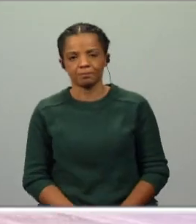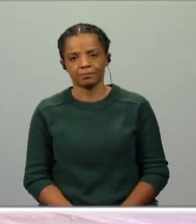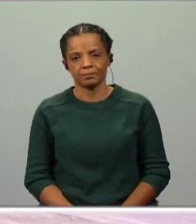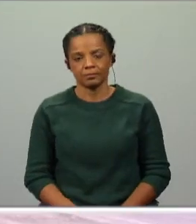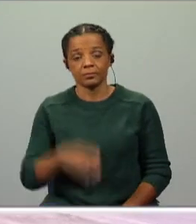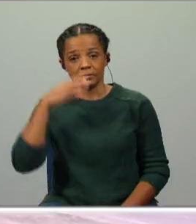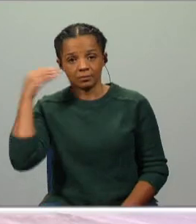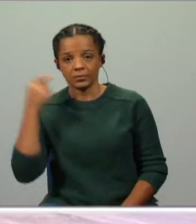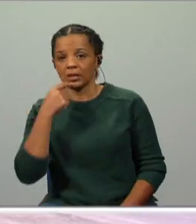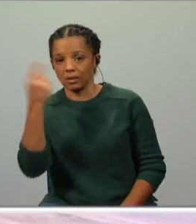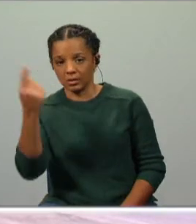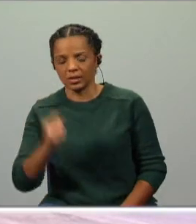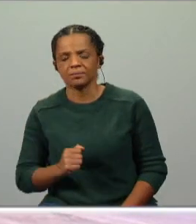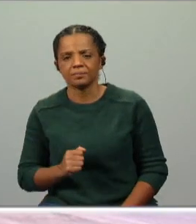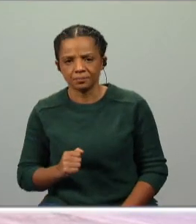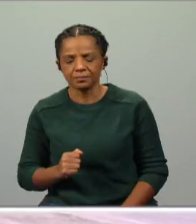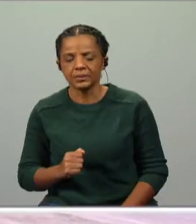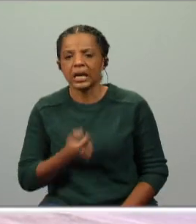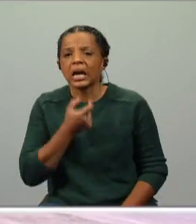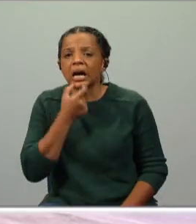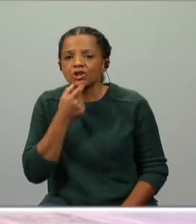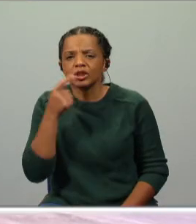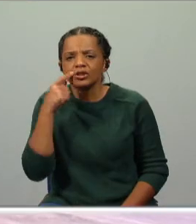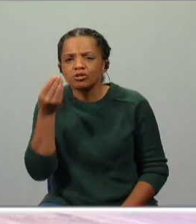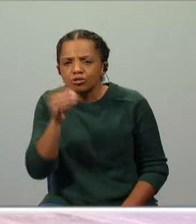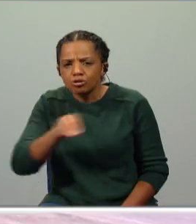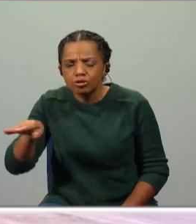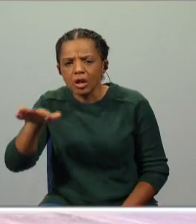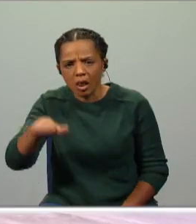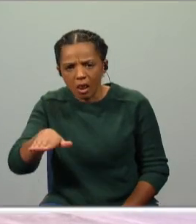Os crescidos dizem que só os meninos pequenos acreditam no pai natal,